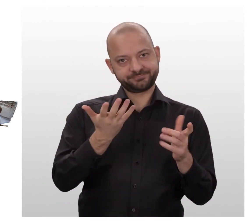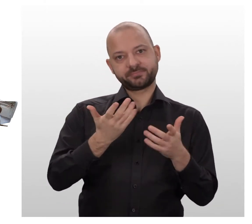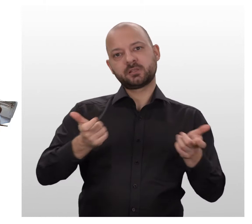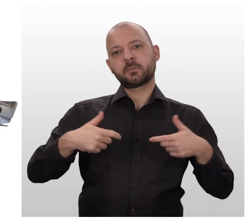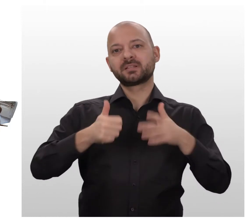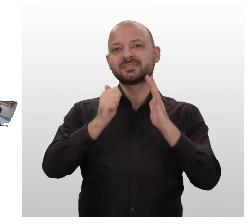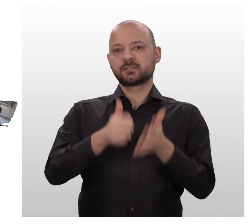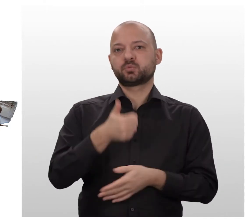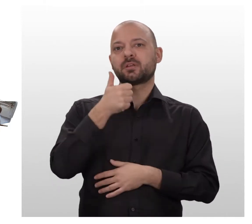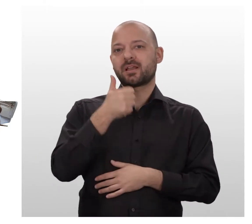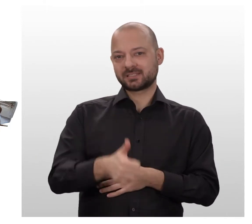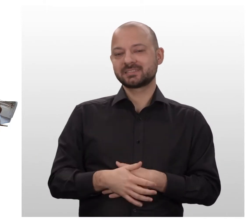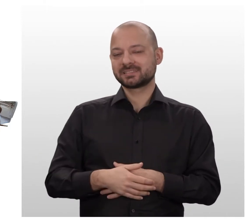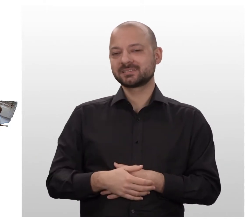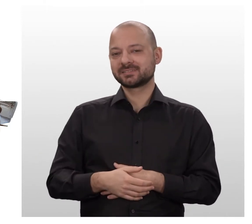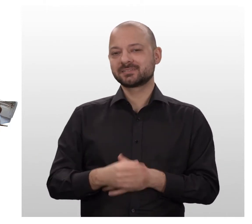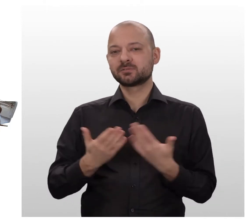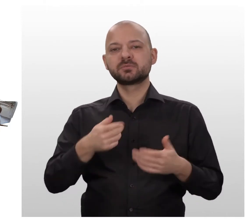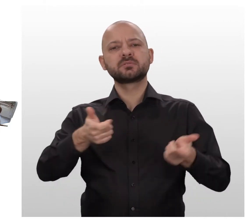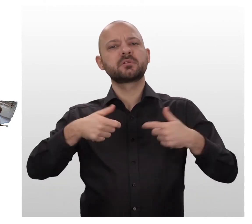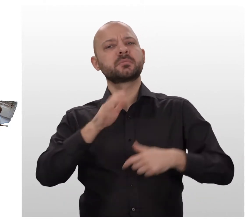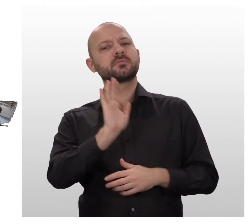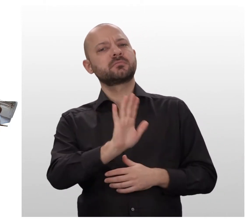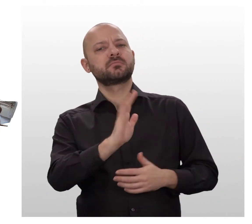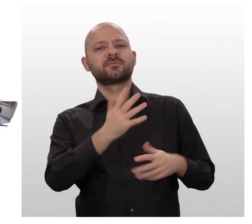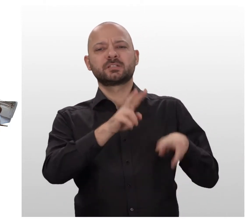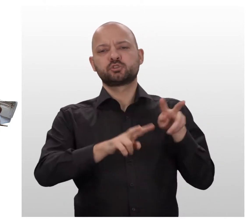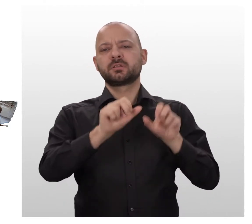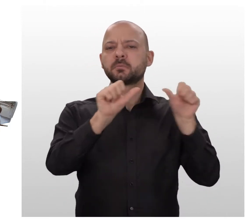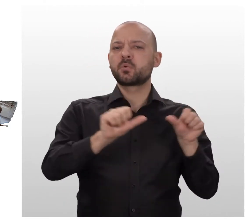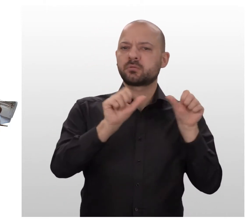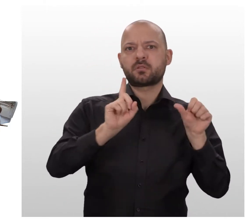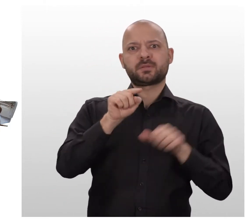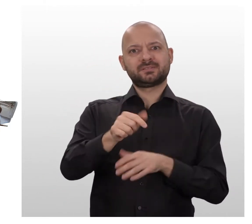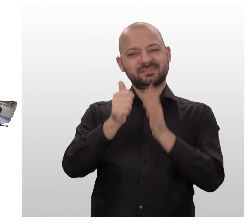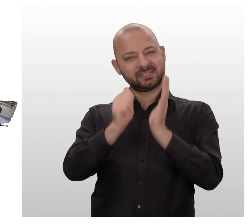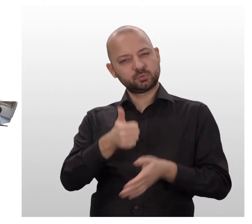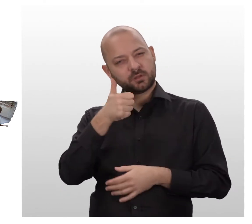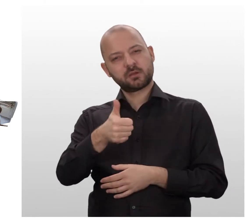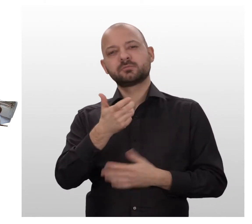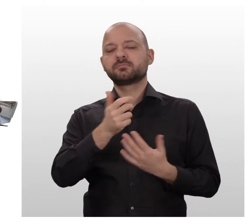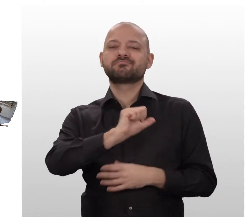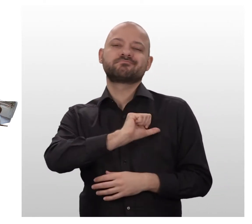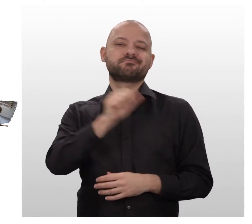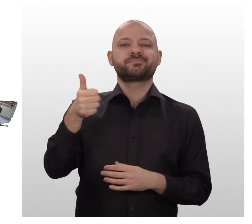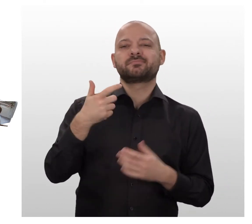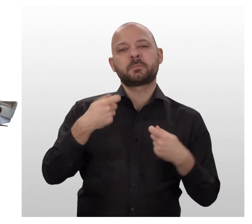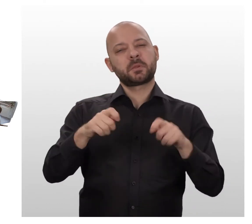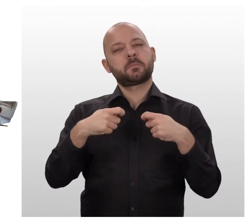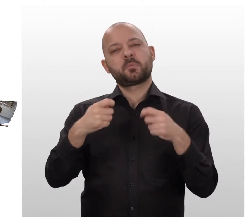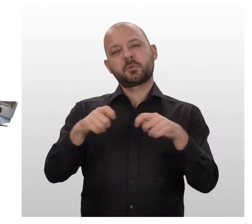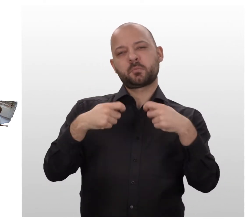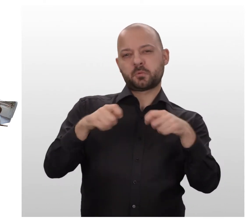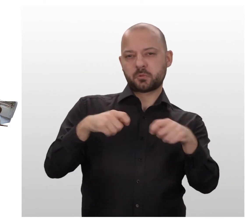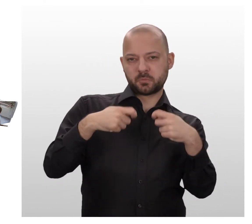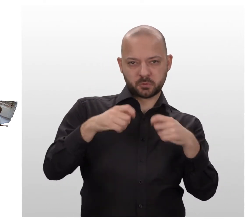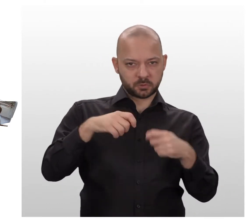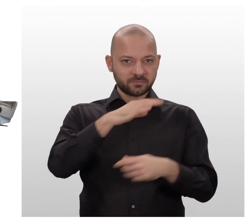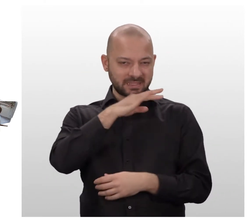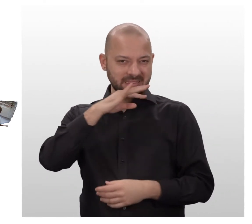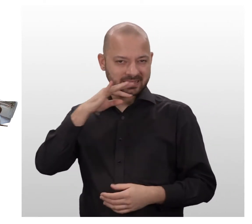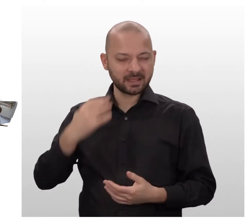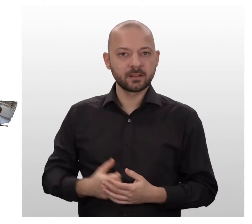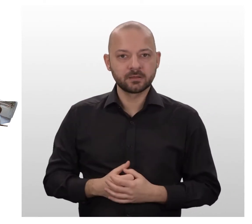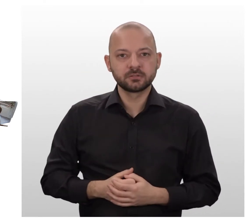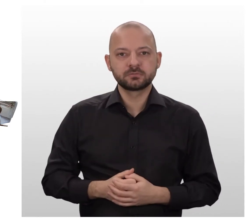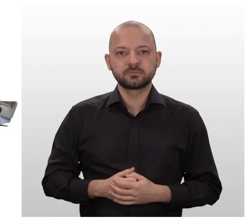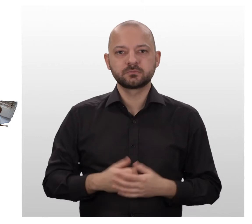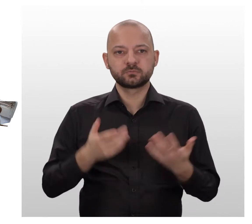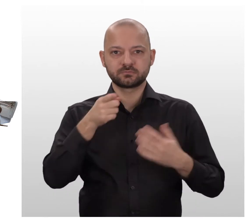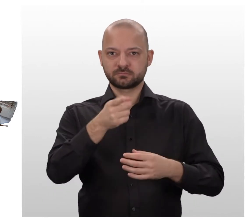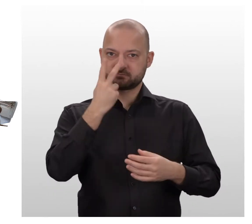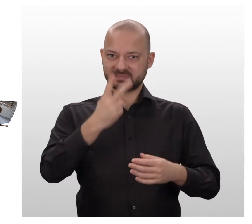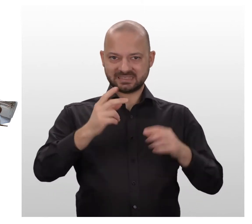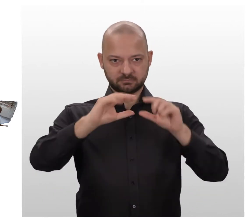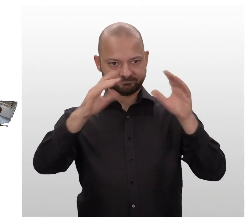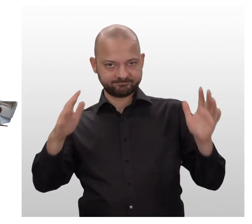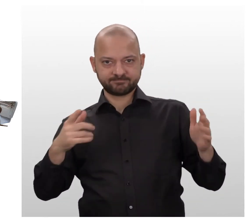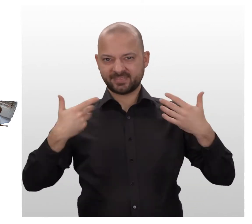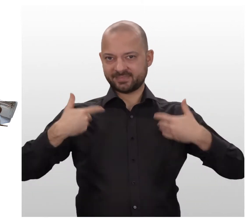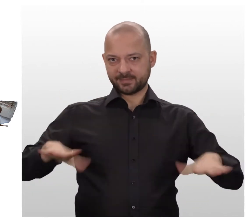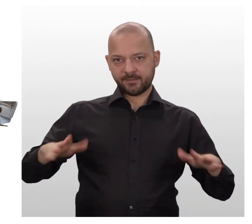Der Trabant 601, der auf dem Podest steht, ist das meistgebaute Modell dieses Typs.